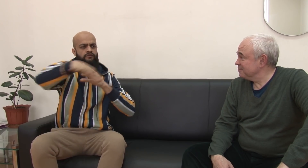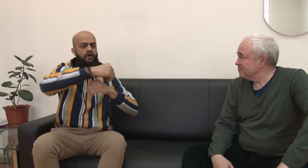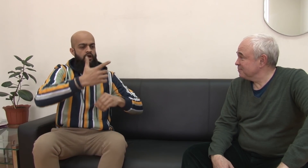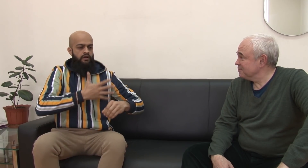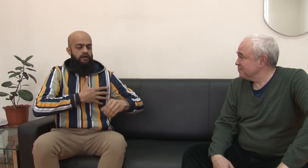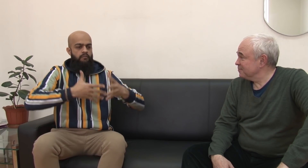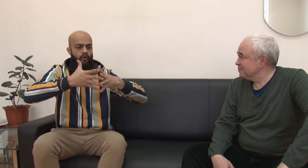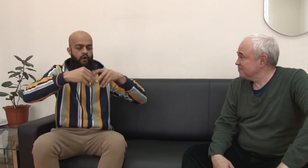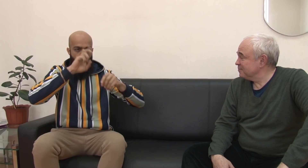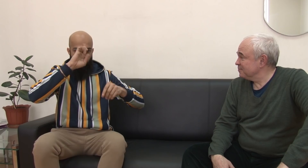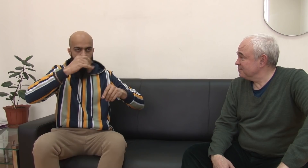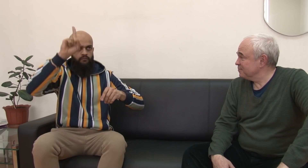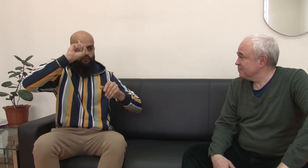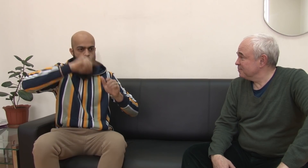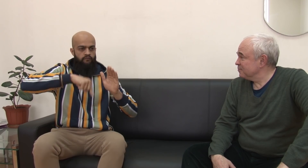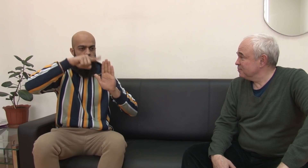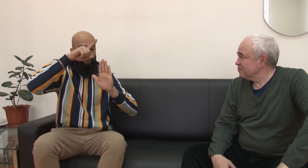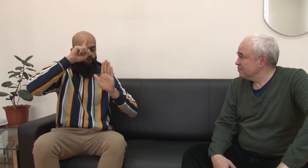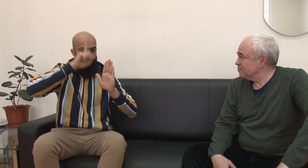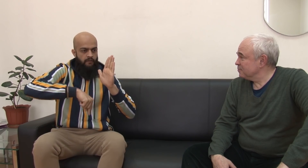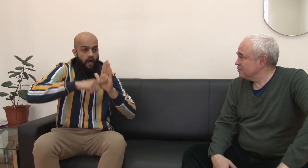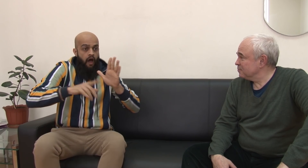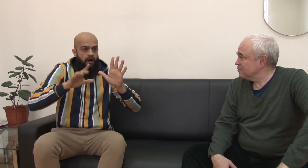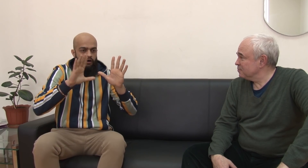Вообще, в Пакистане люди ценят семью, религиозные ценности